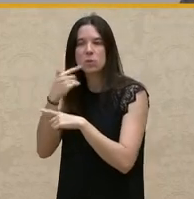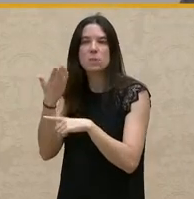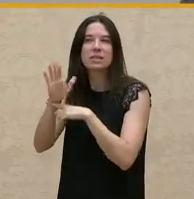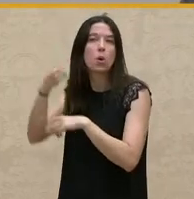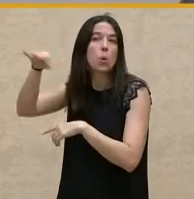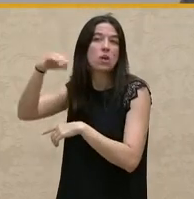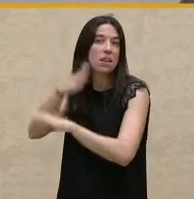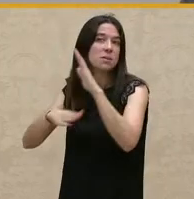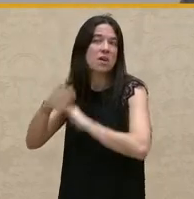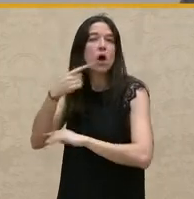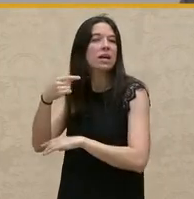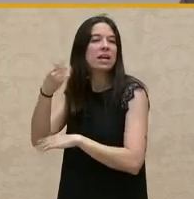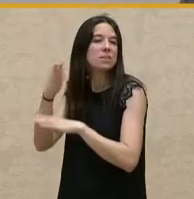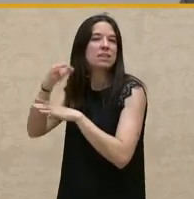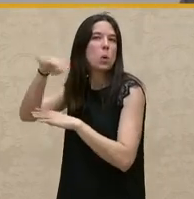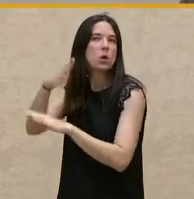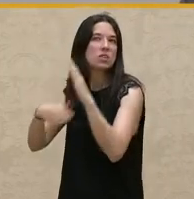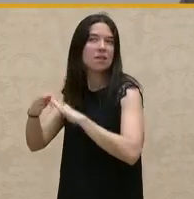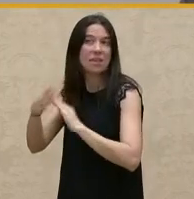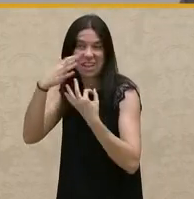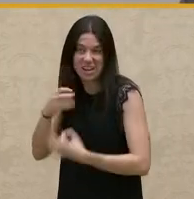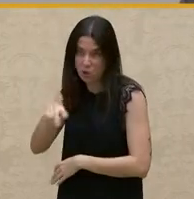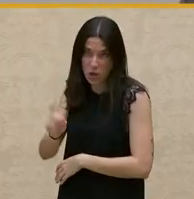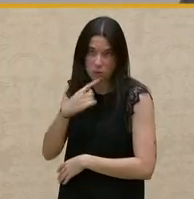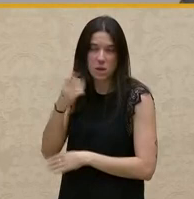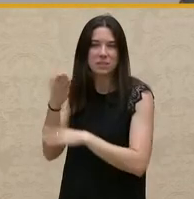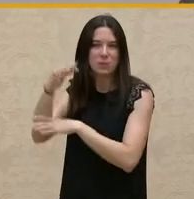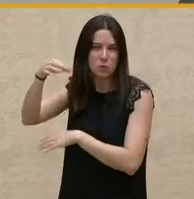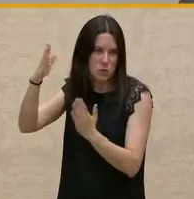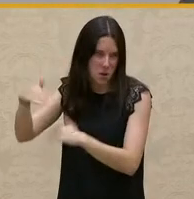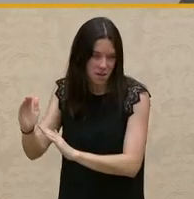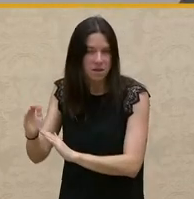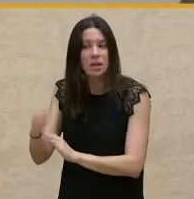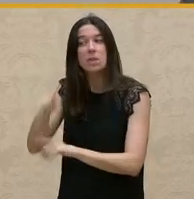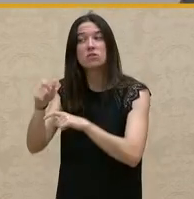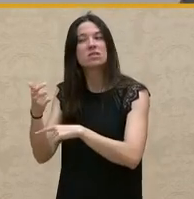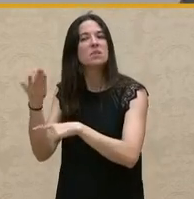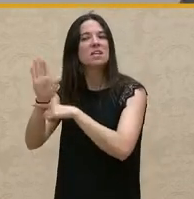discapacidad, cuando está claro que no es así, y estos representantes únicos dicen: Oye, se han de